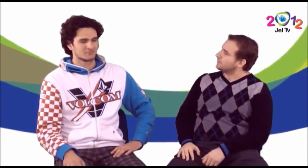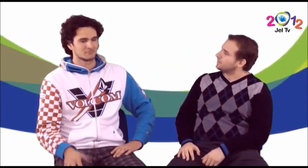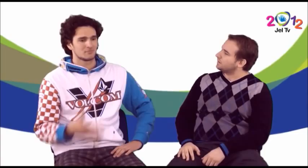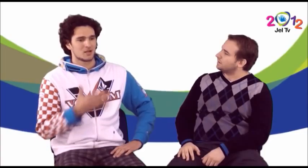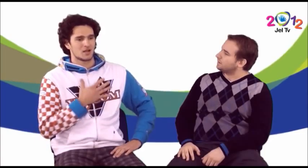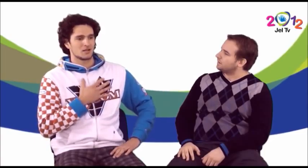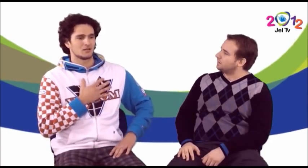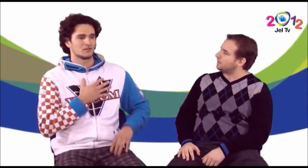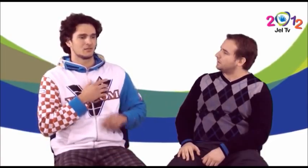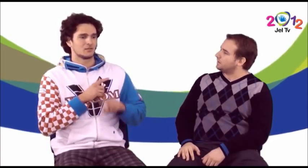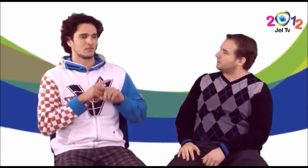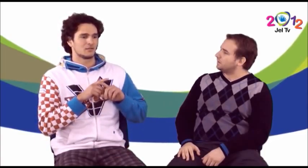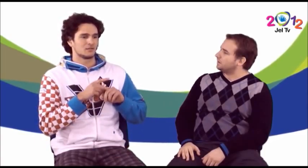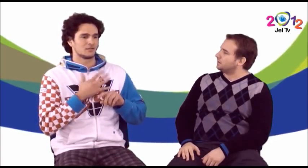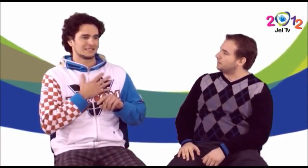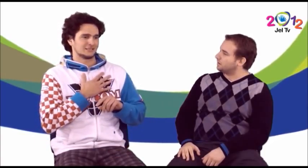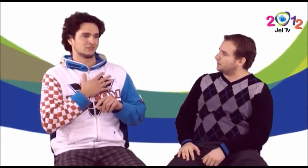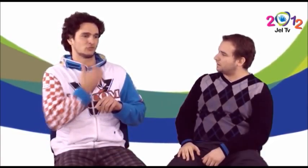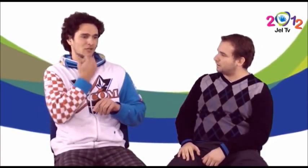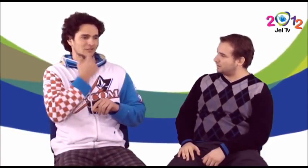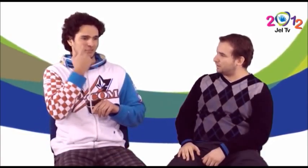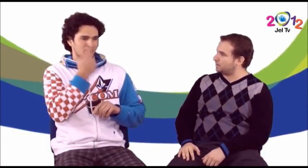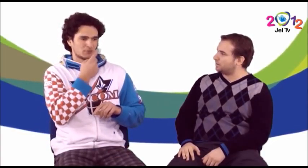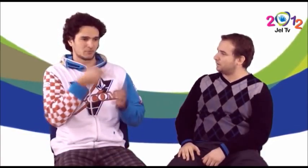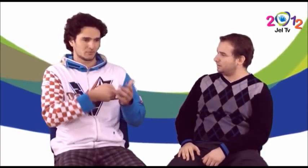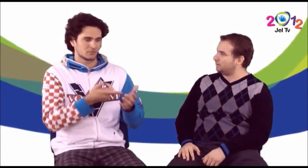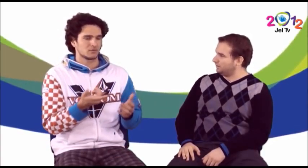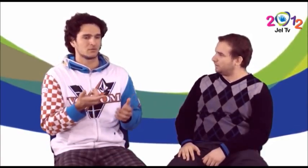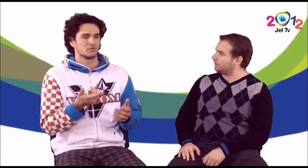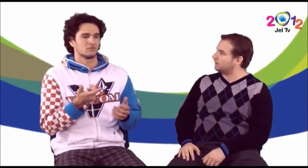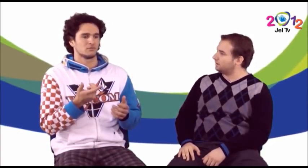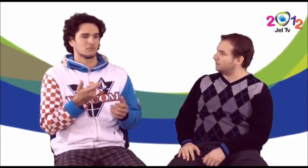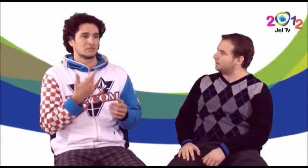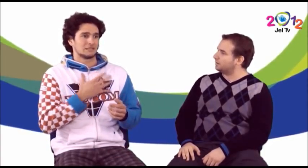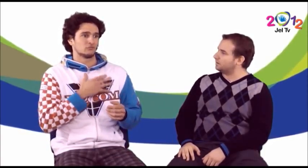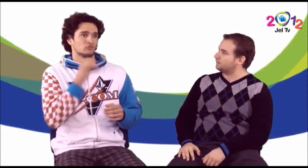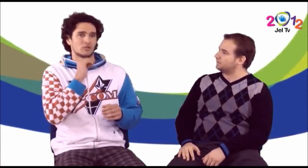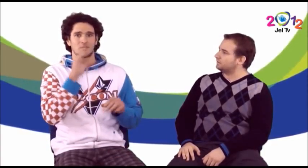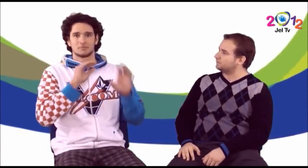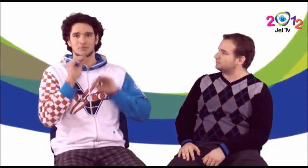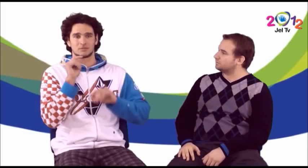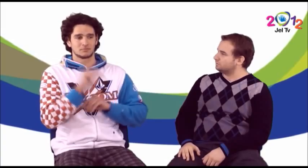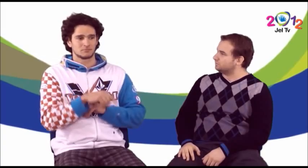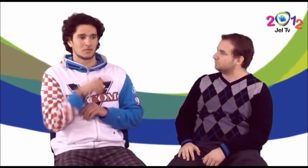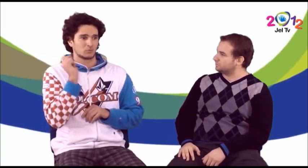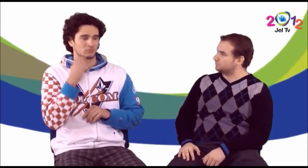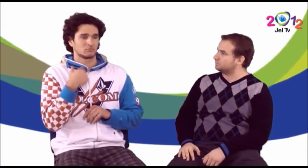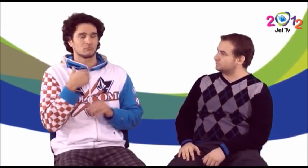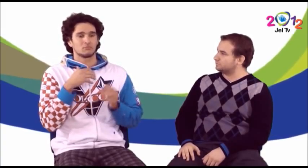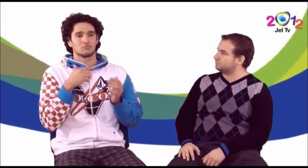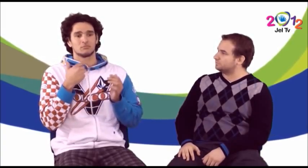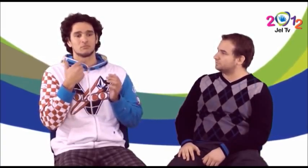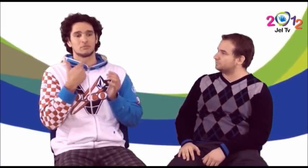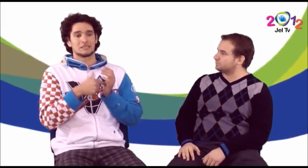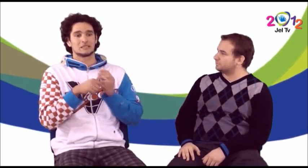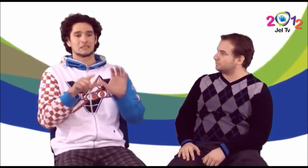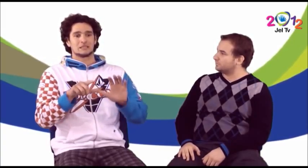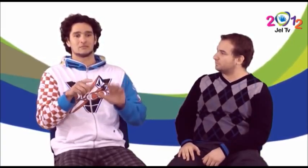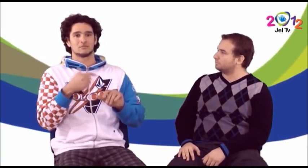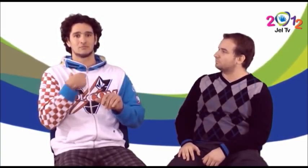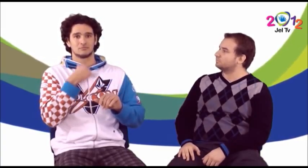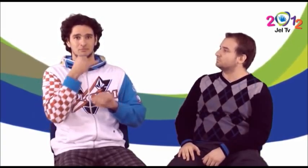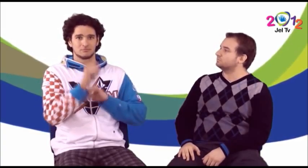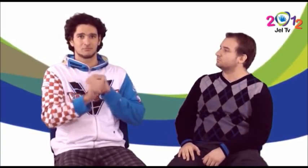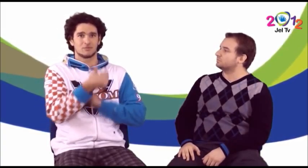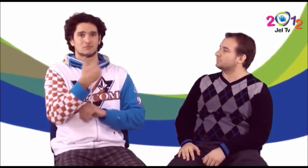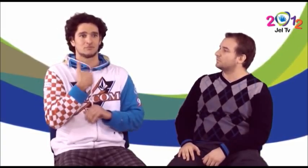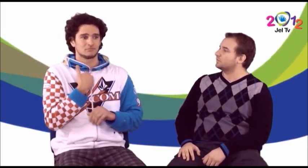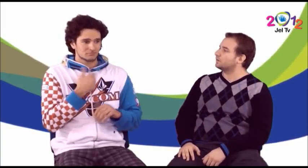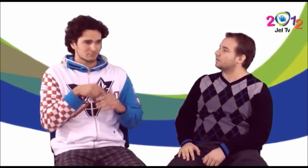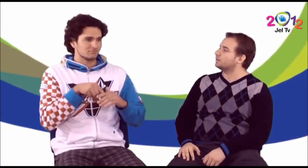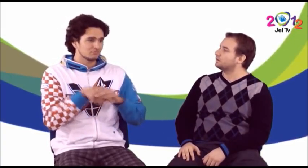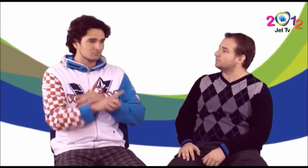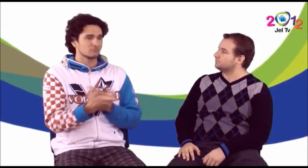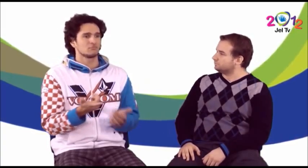Saját szememmel, saját tapasztalatból mondom. 2007-ben bejutottam a Gallaudet iskolába.